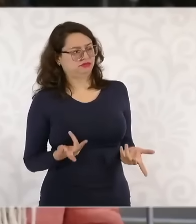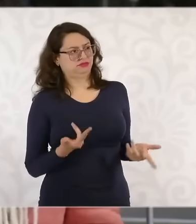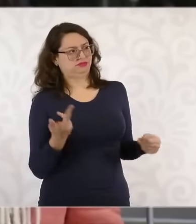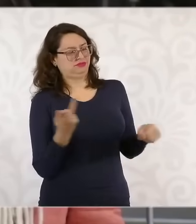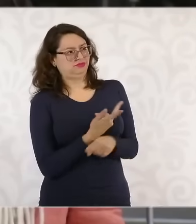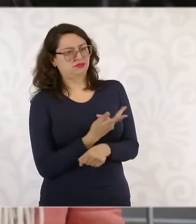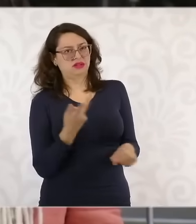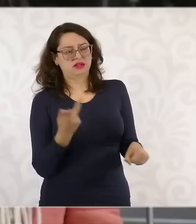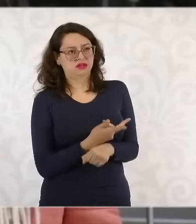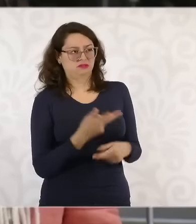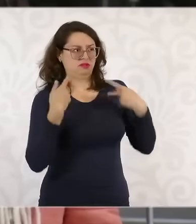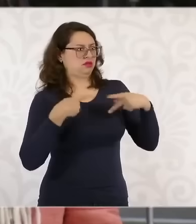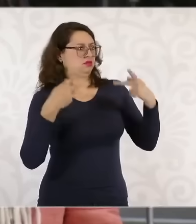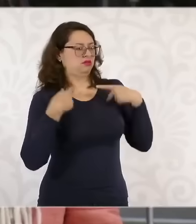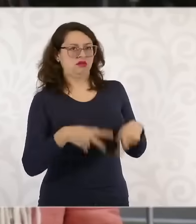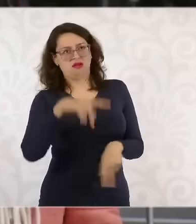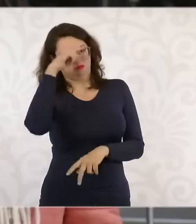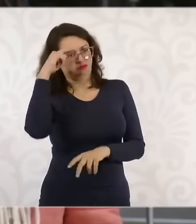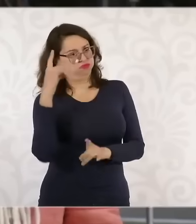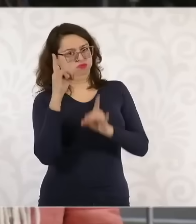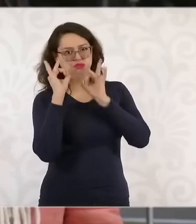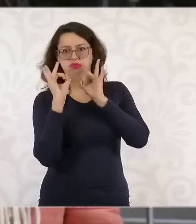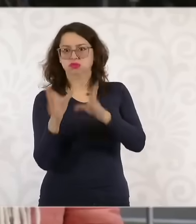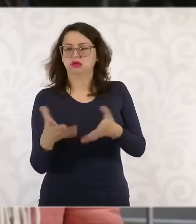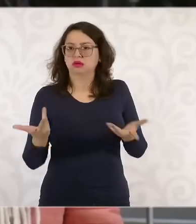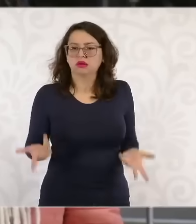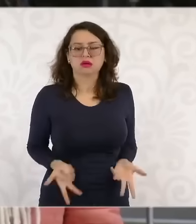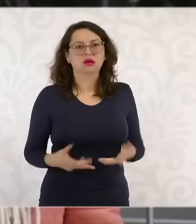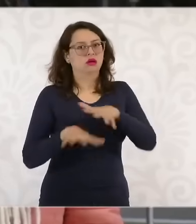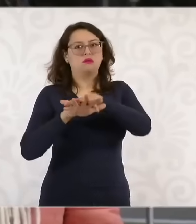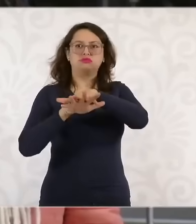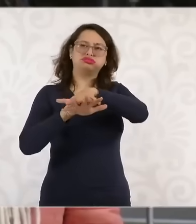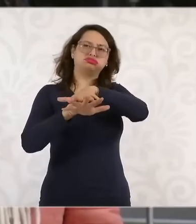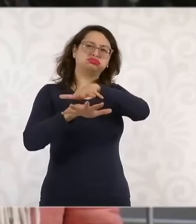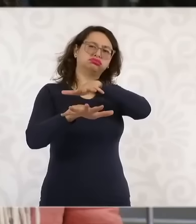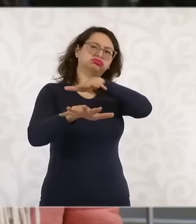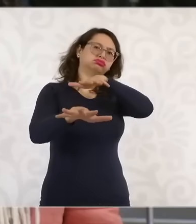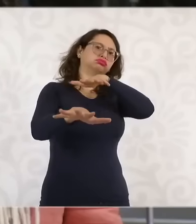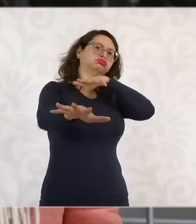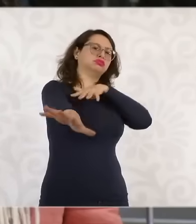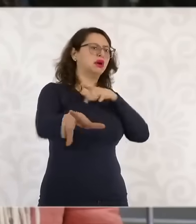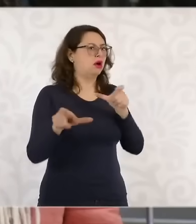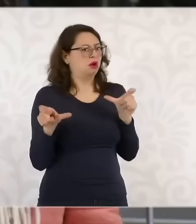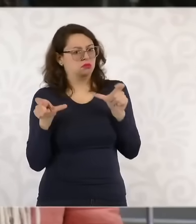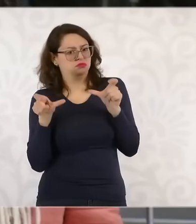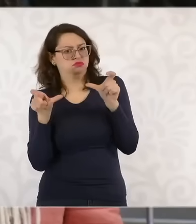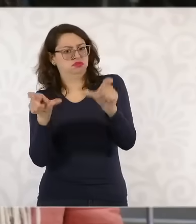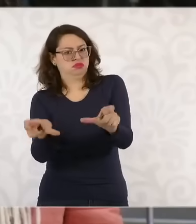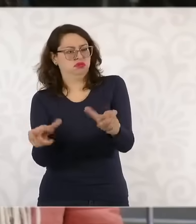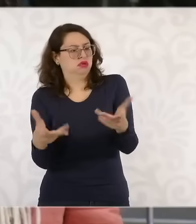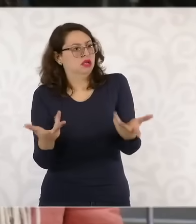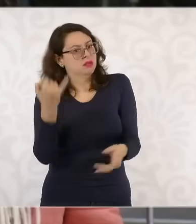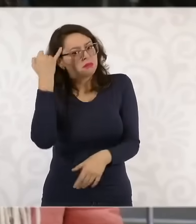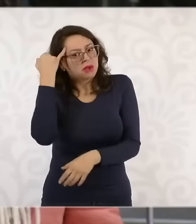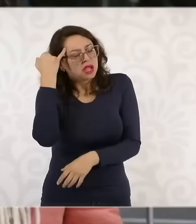por estos bloqueos. Vaya, el bloqueo termina desde alguna visita este con su familiar. ¿Y qué decir